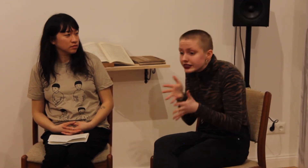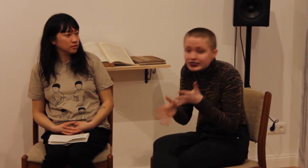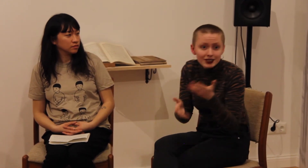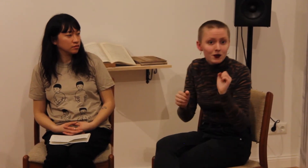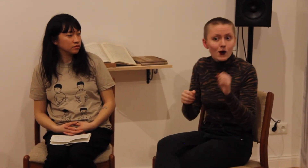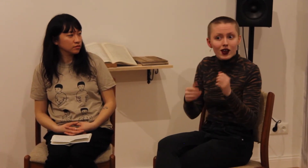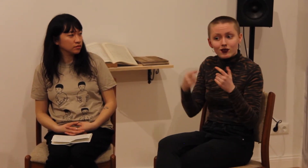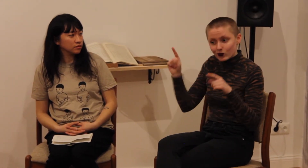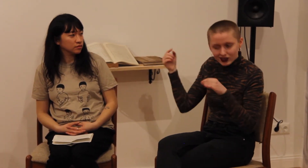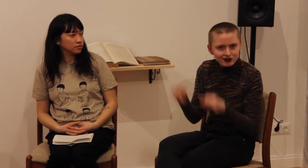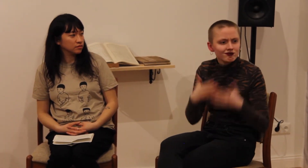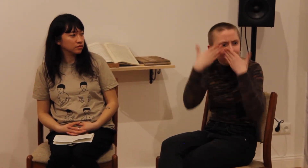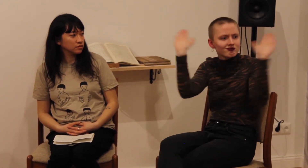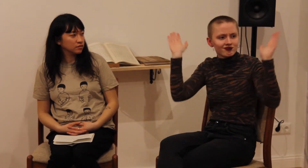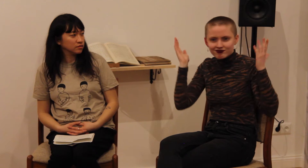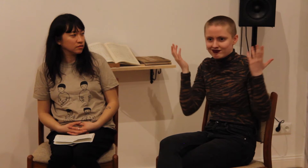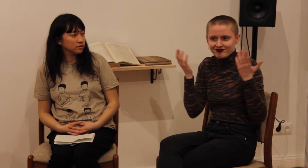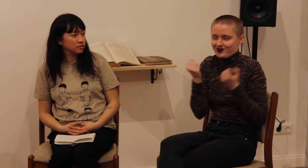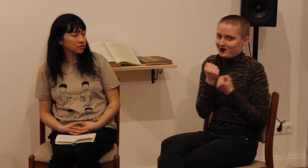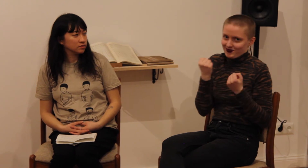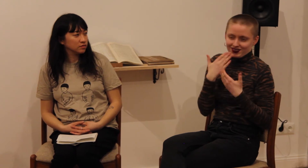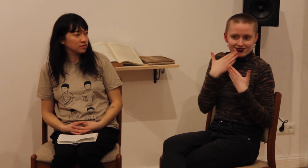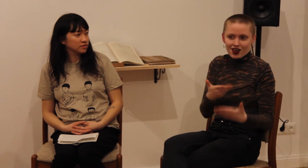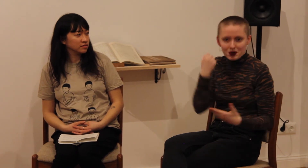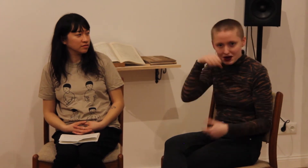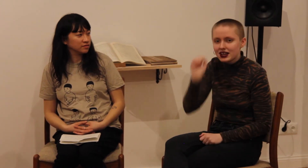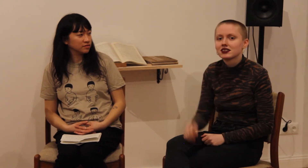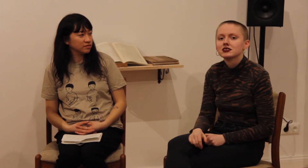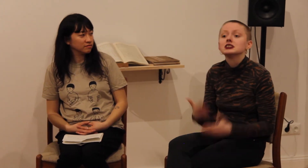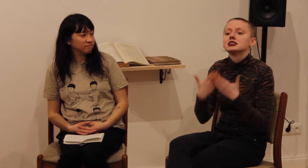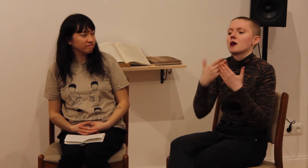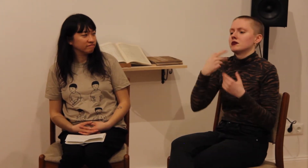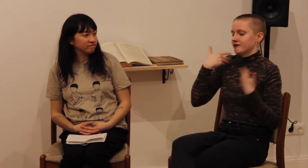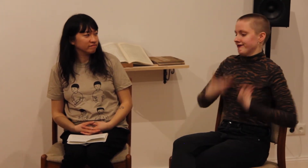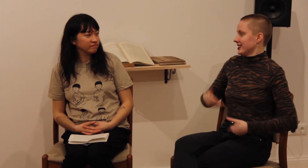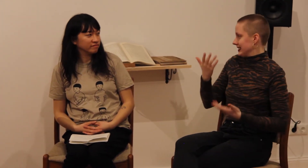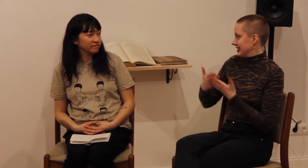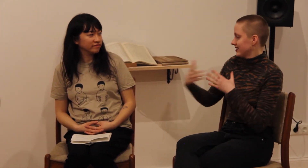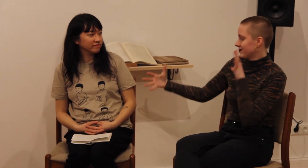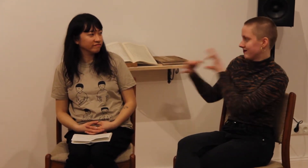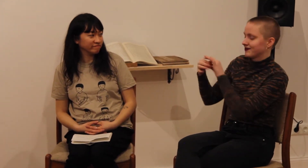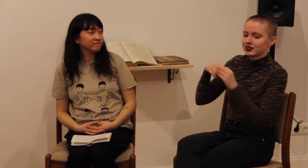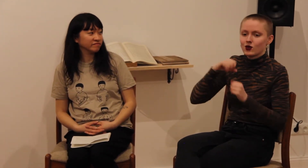da kann ich mich auch nur bei Berlin dafür bedanken. Ich finde auch die Stadt Berlin ist extrem offen und tolerant, es passt eben.